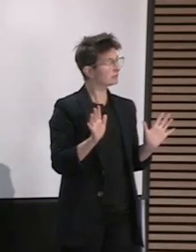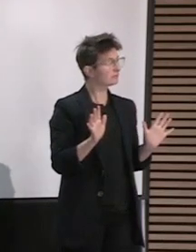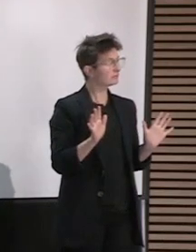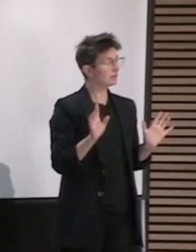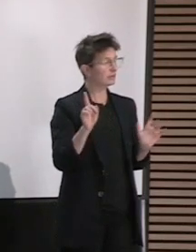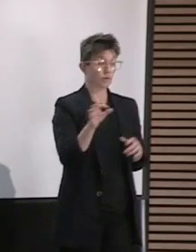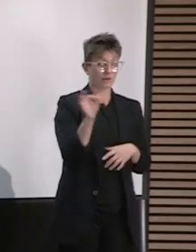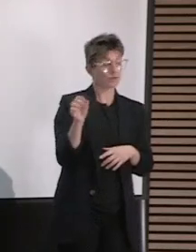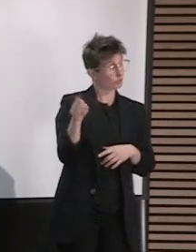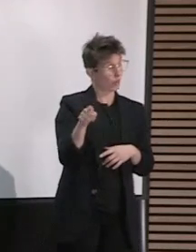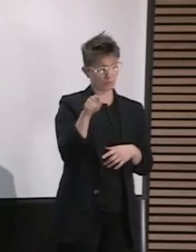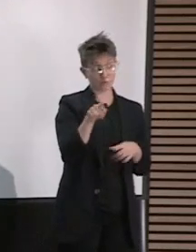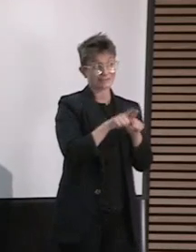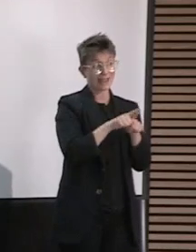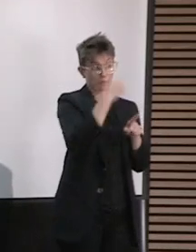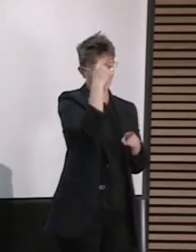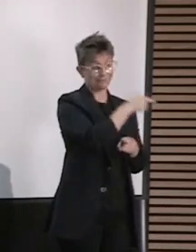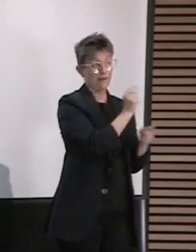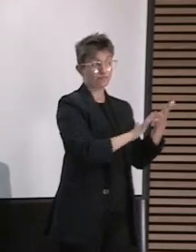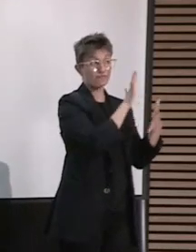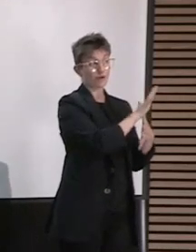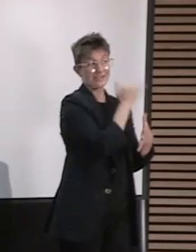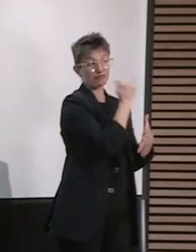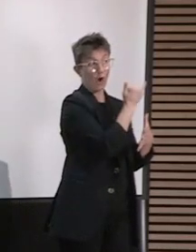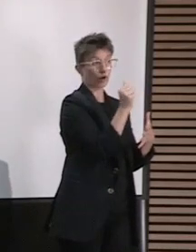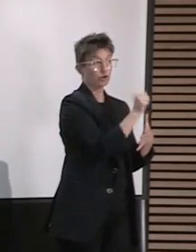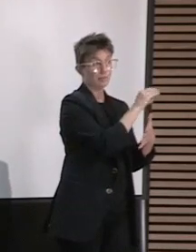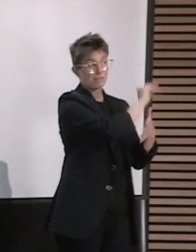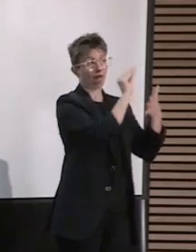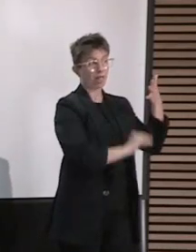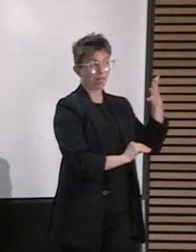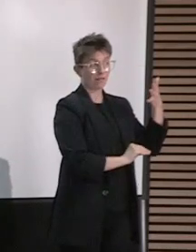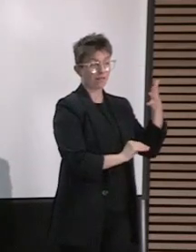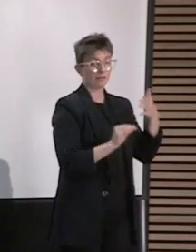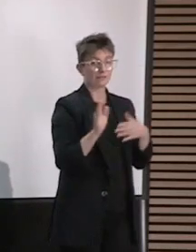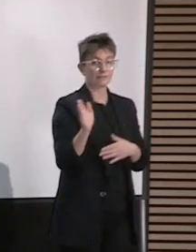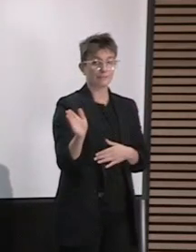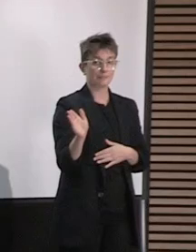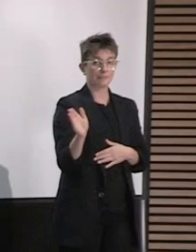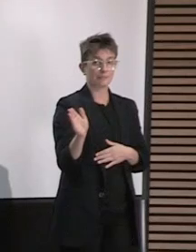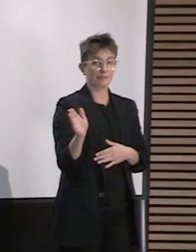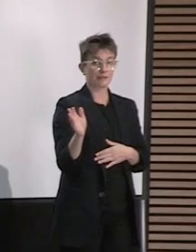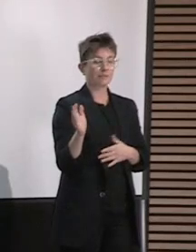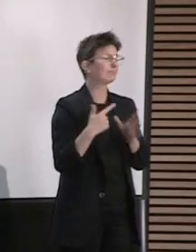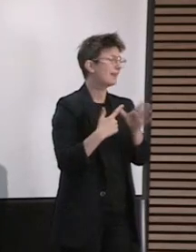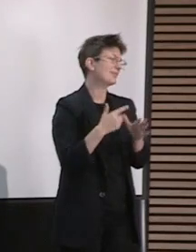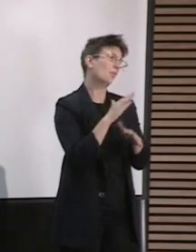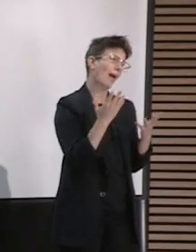tautoko pai ai i tenei ra? KAUPAPA